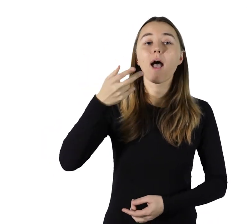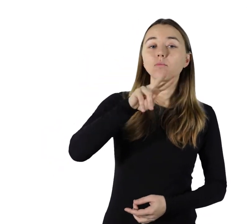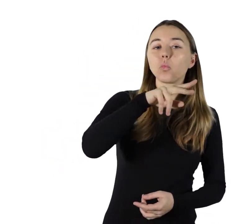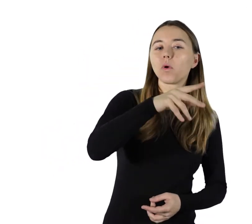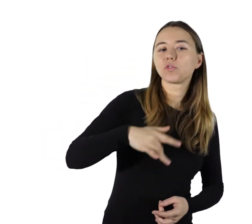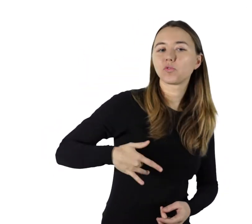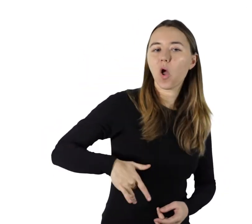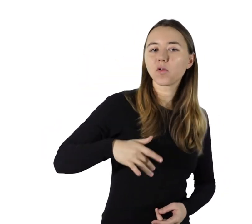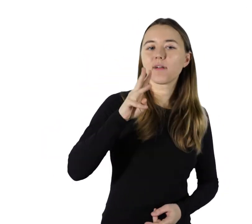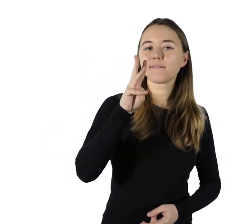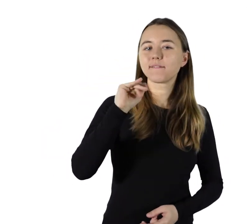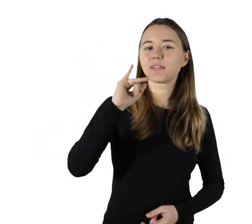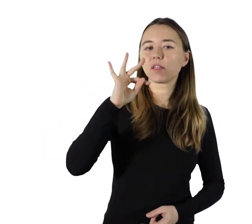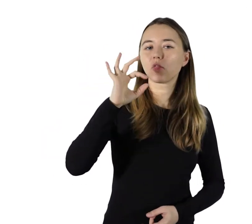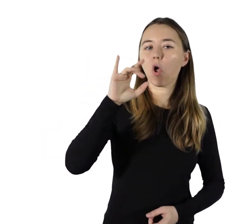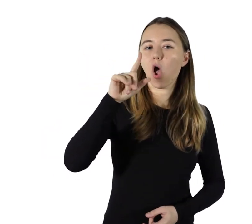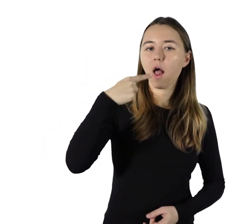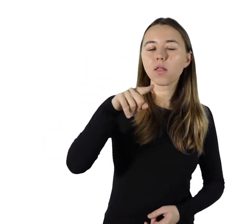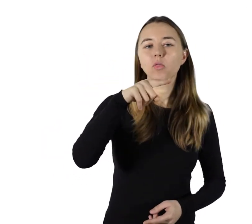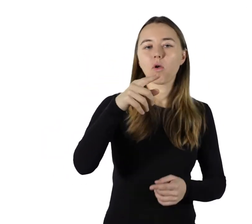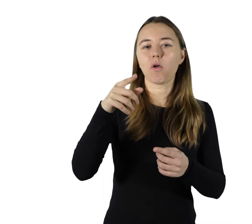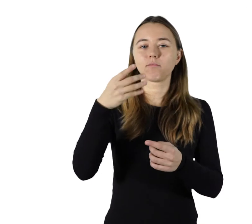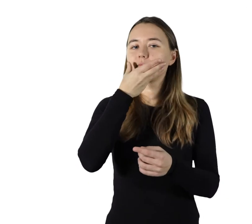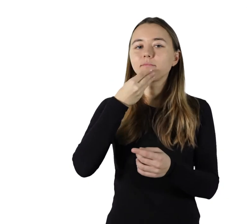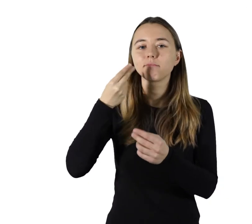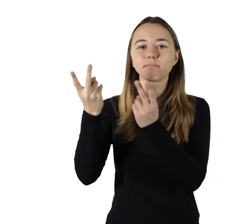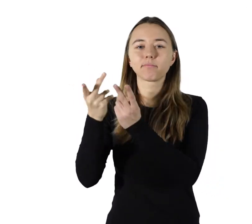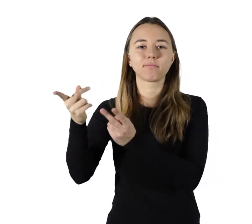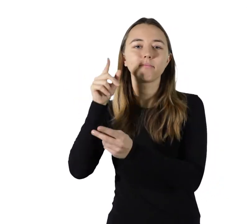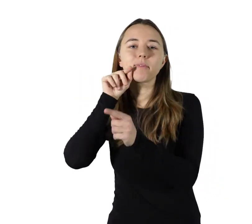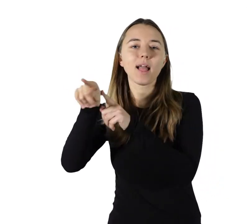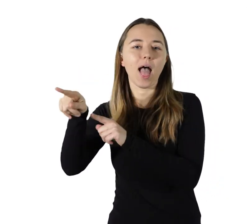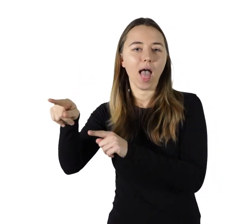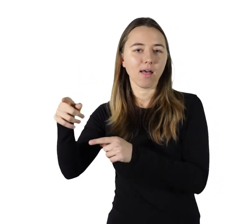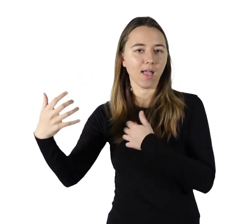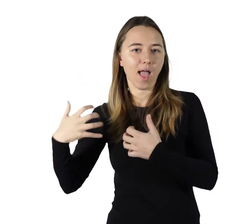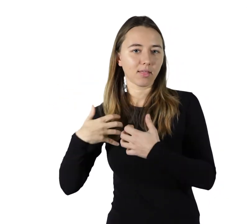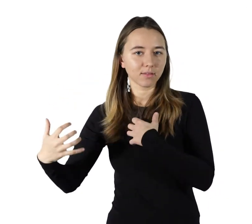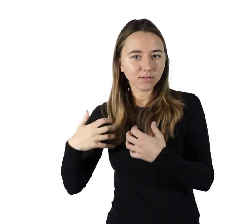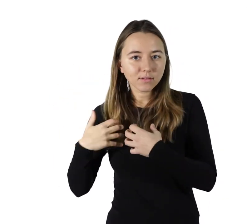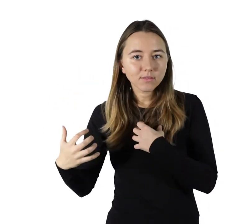a księcia Witolda – brata artysty.